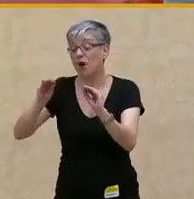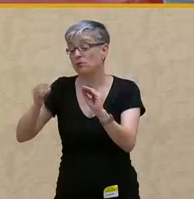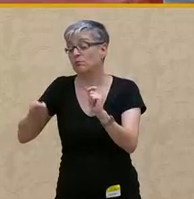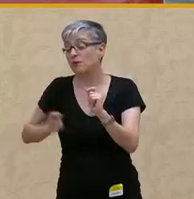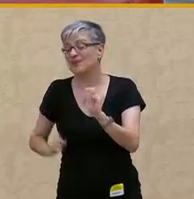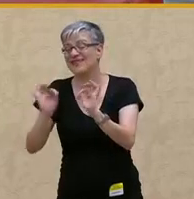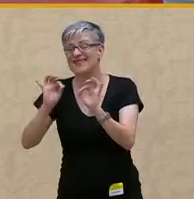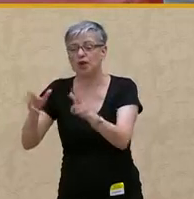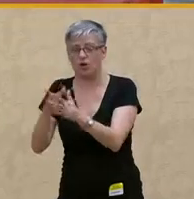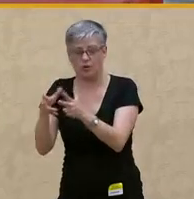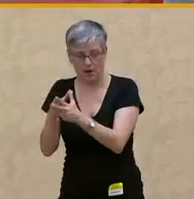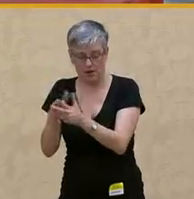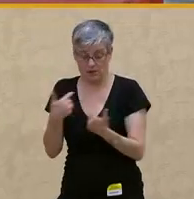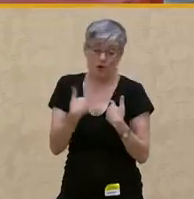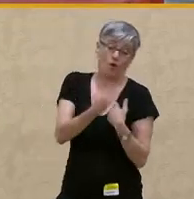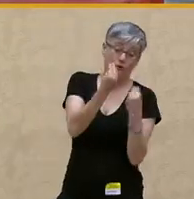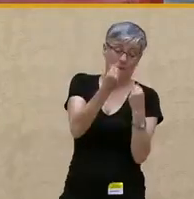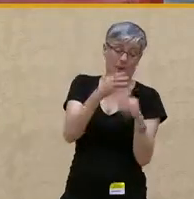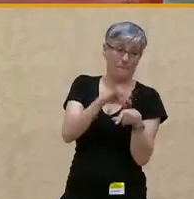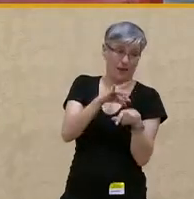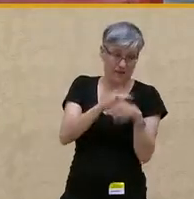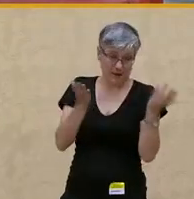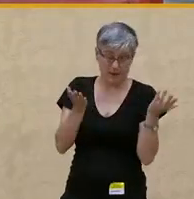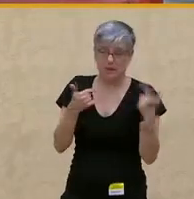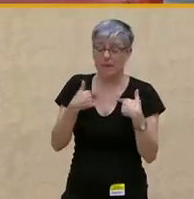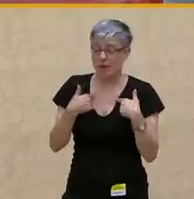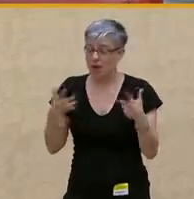Mi formación es médica, pero siempre he sido de lo social metido en la cabeza,